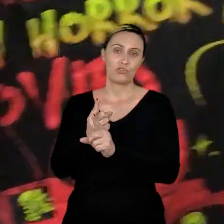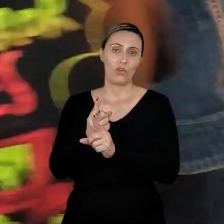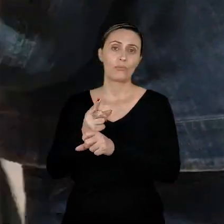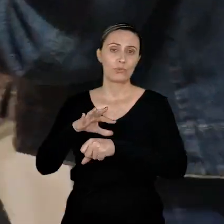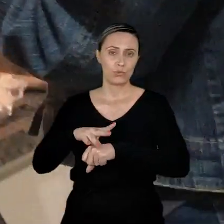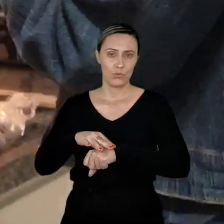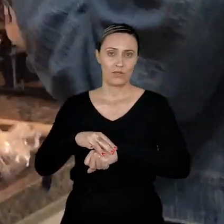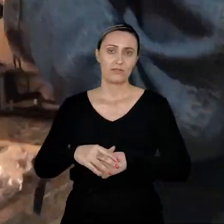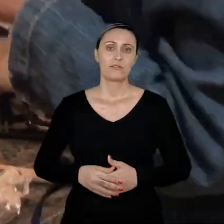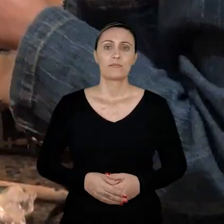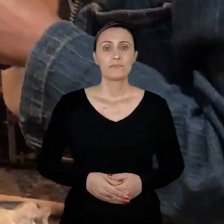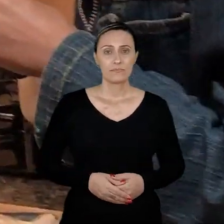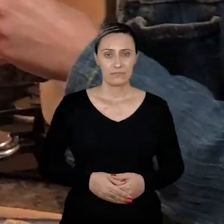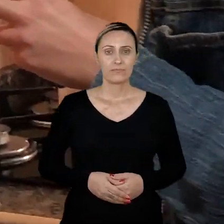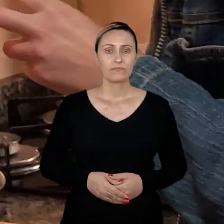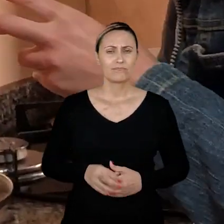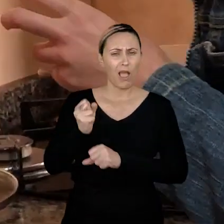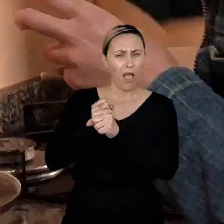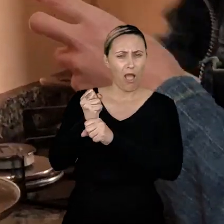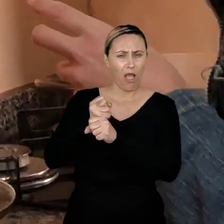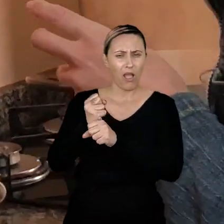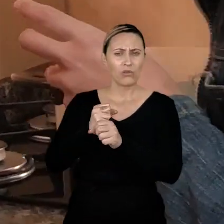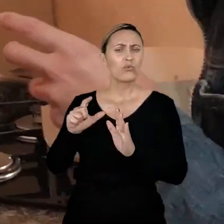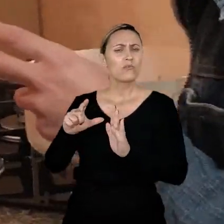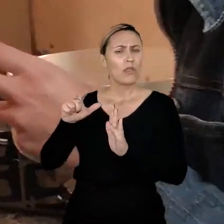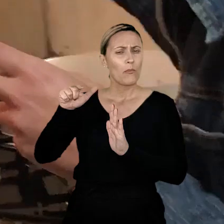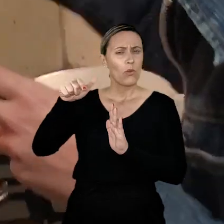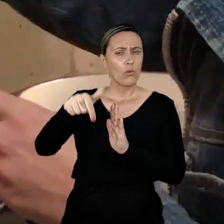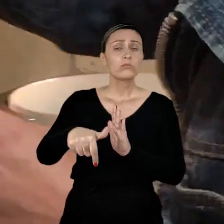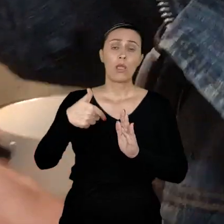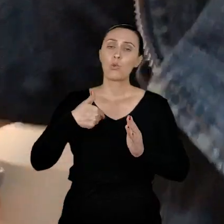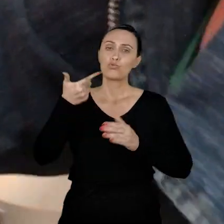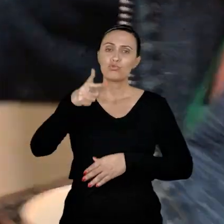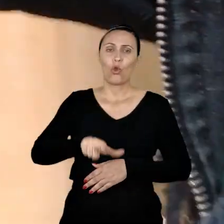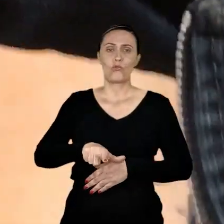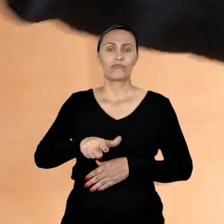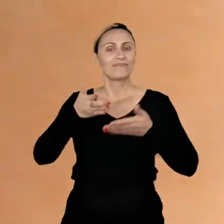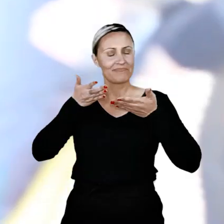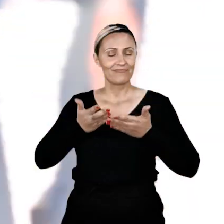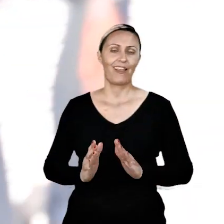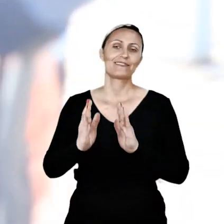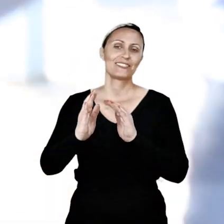Anos depois, não tenho a data, eu nasci de novo.